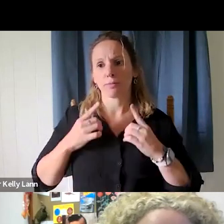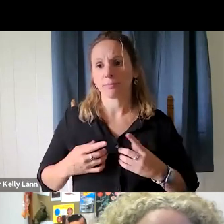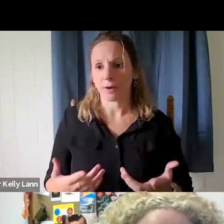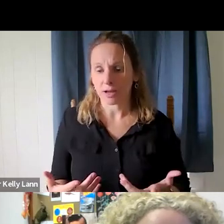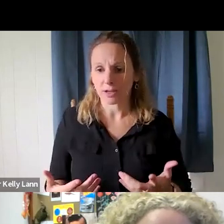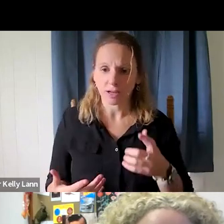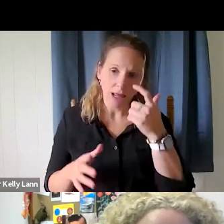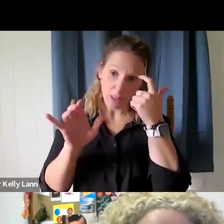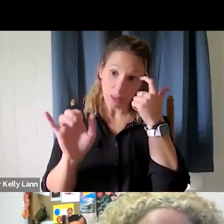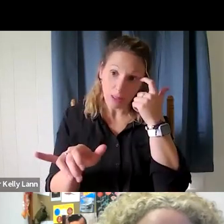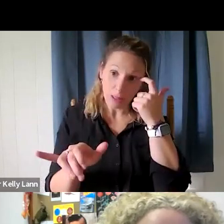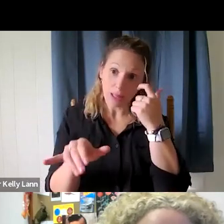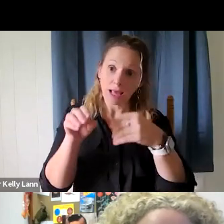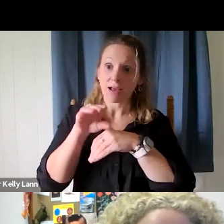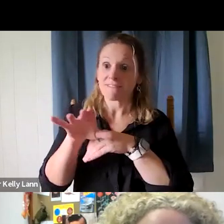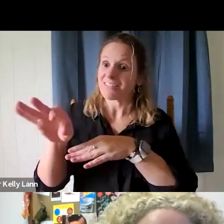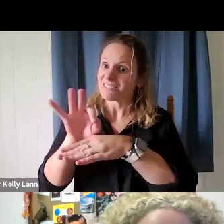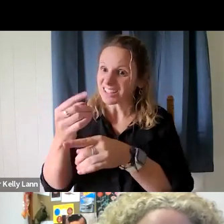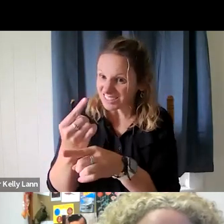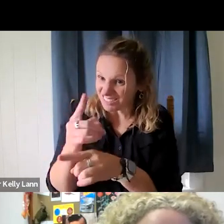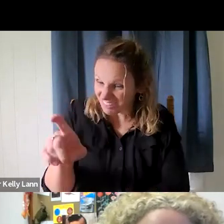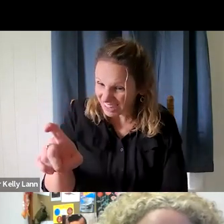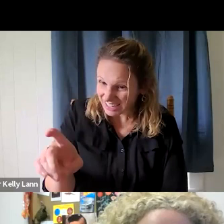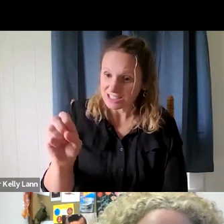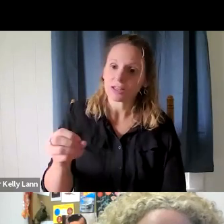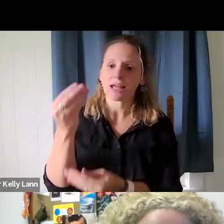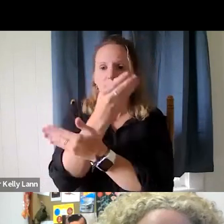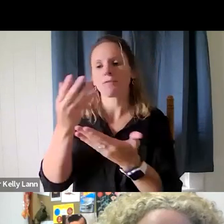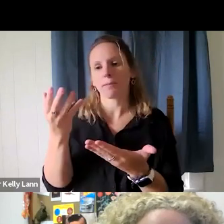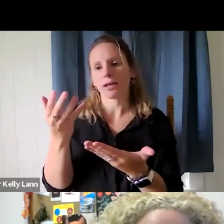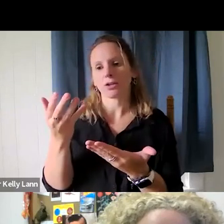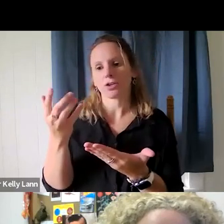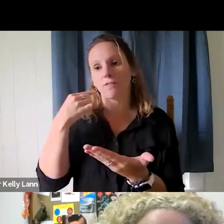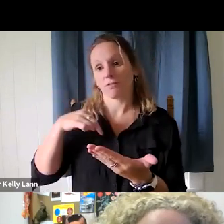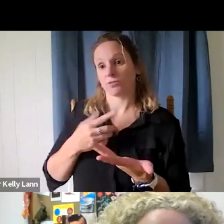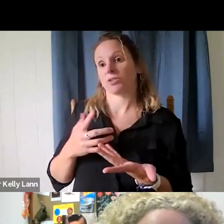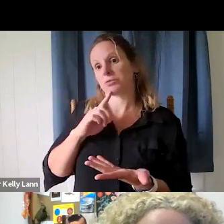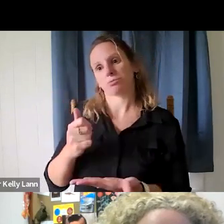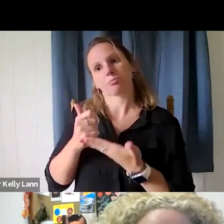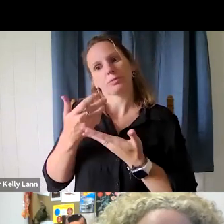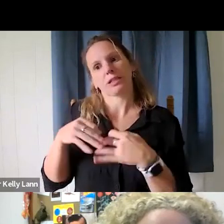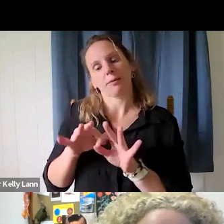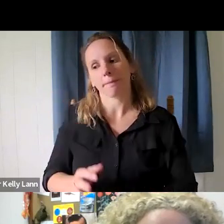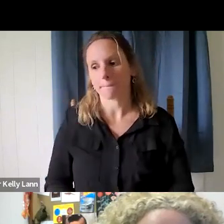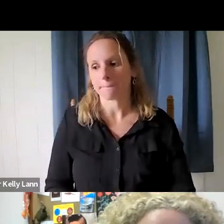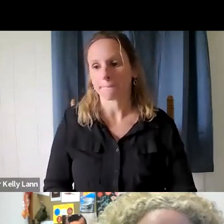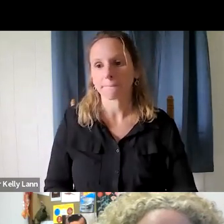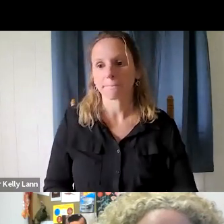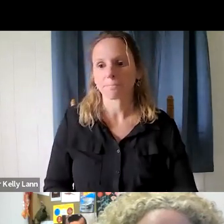que afecta su funcionamiento, ¿cierto? Así que ese tipo de información para nosotros es importante. Yo no diría que es más difícil,